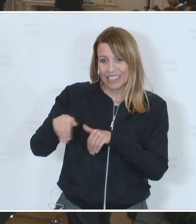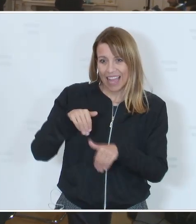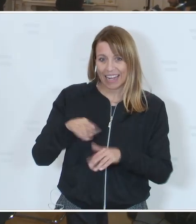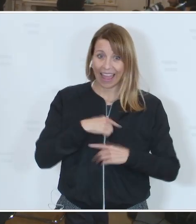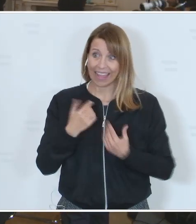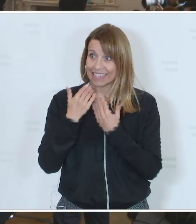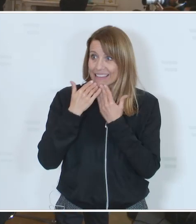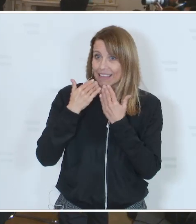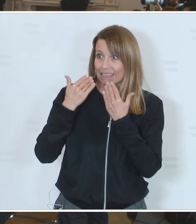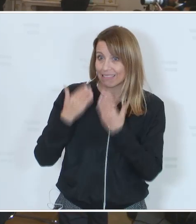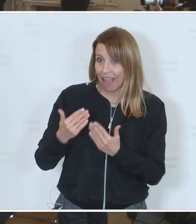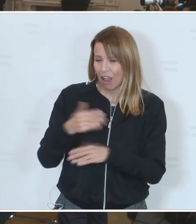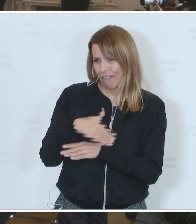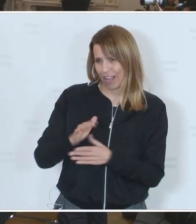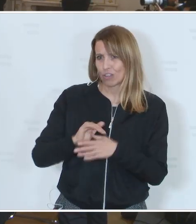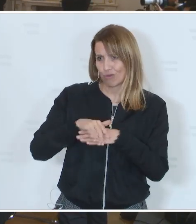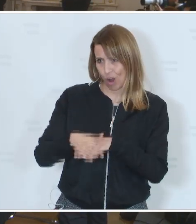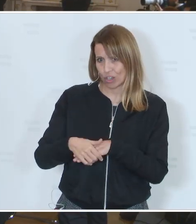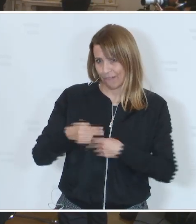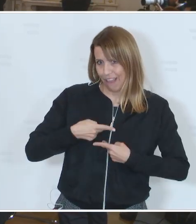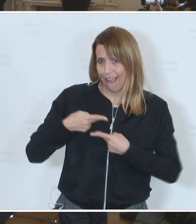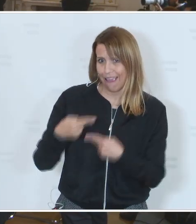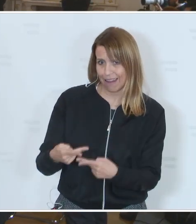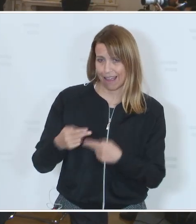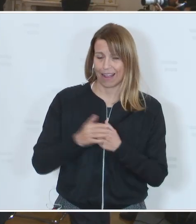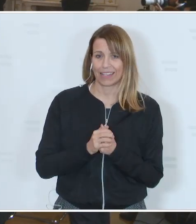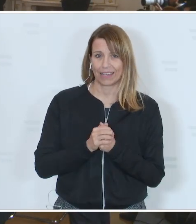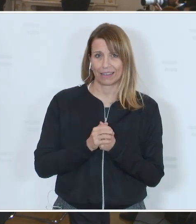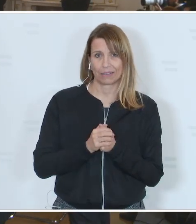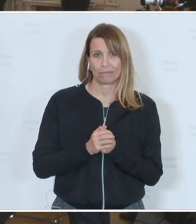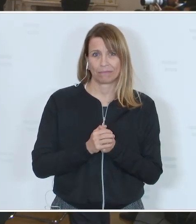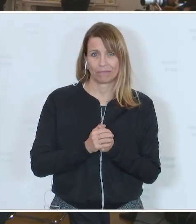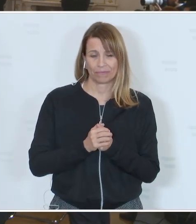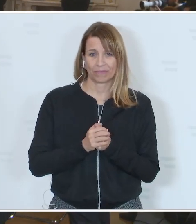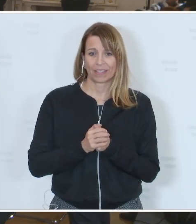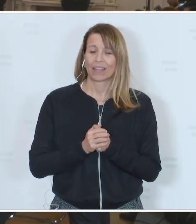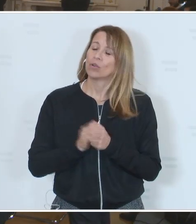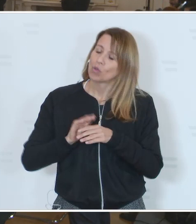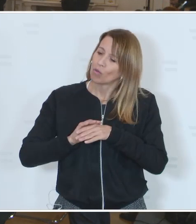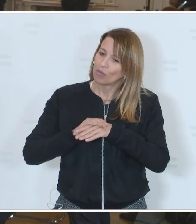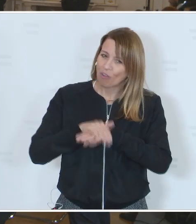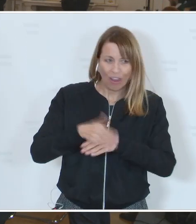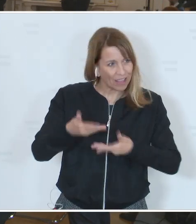für die Gastfreundschaft und für den freundlichen Empfang, den Sie mir und